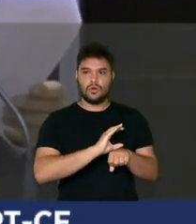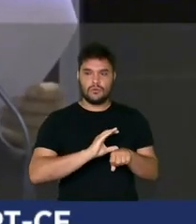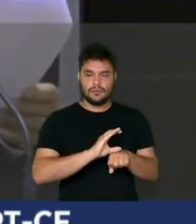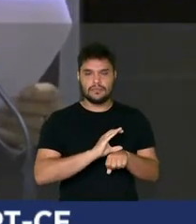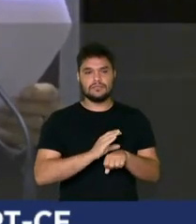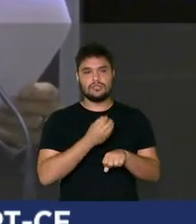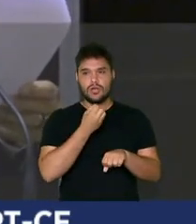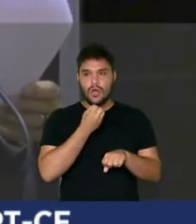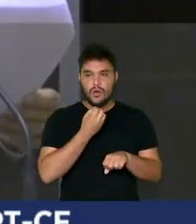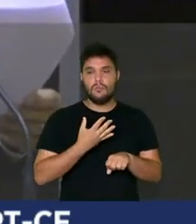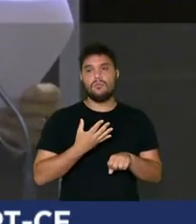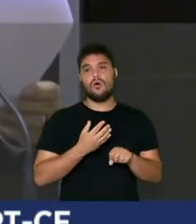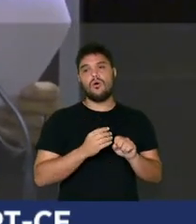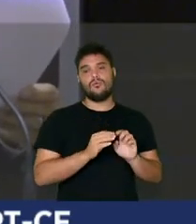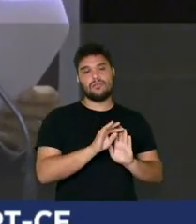CIDADANIA, SOMOS PELA CONSTITUCIONALIDADE, JUROS